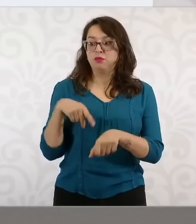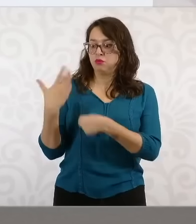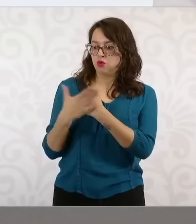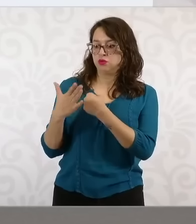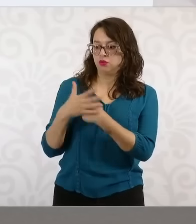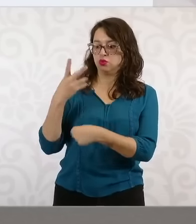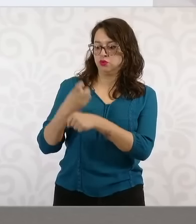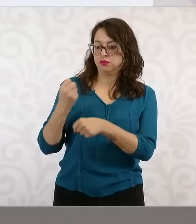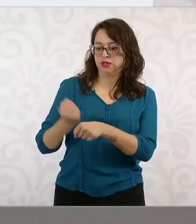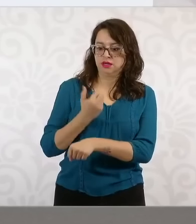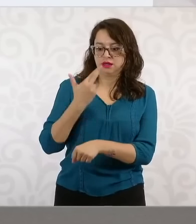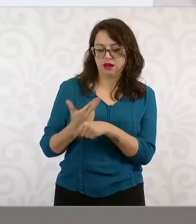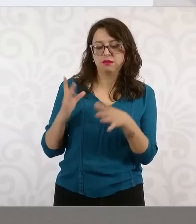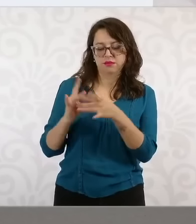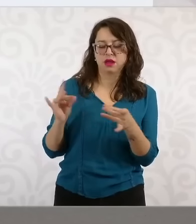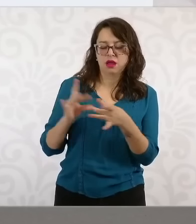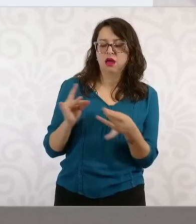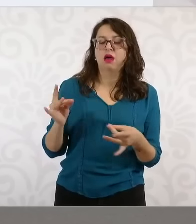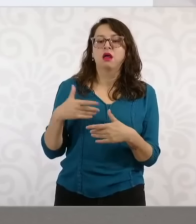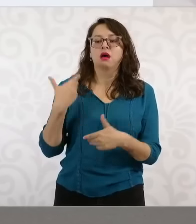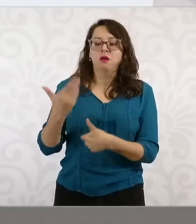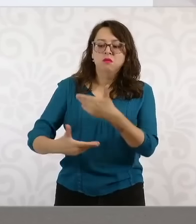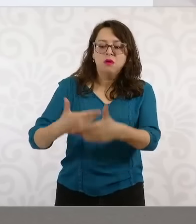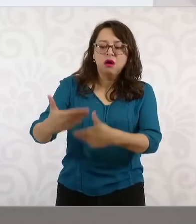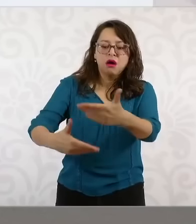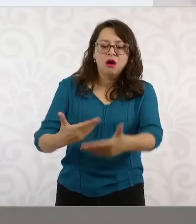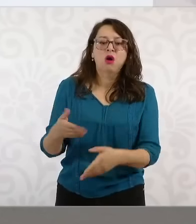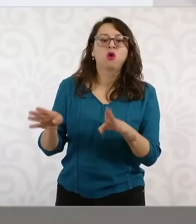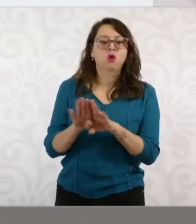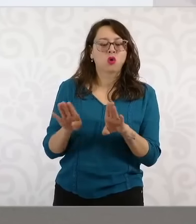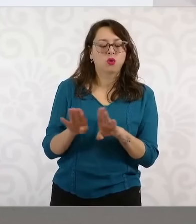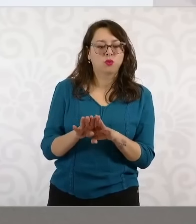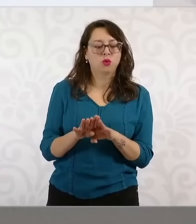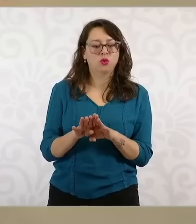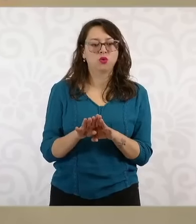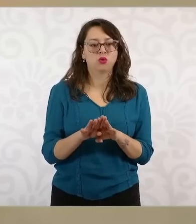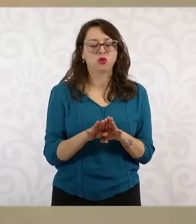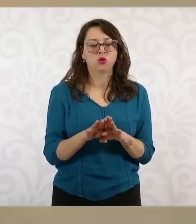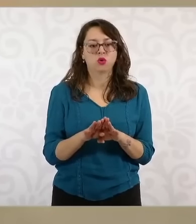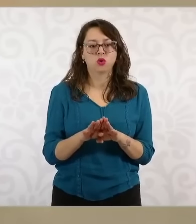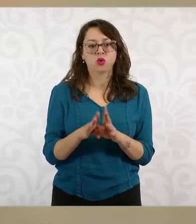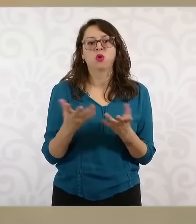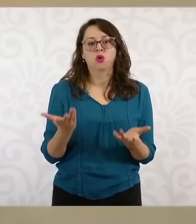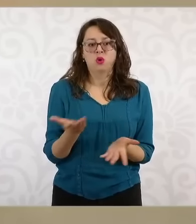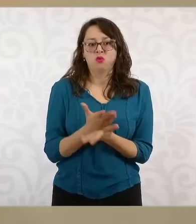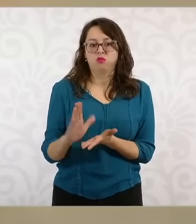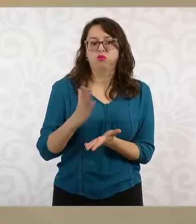que lo pueda explicar de cómo se van a hacer la distribución de la reestructuración de los